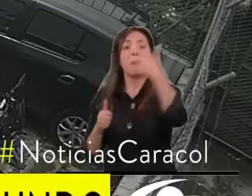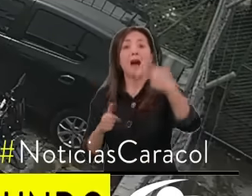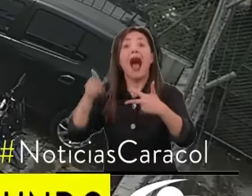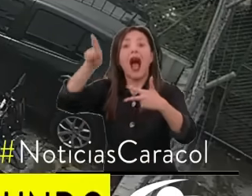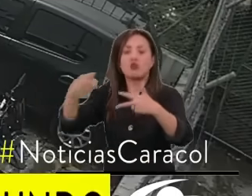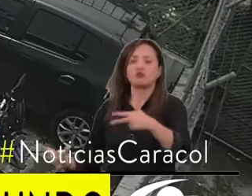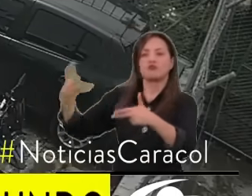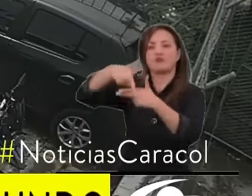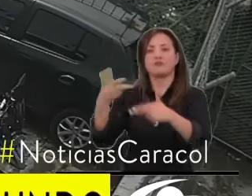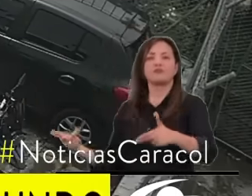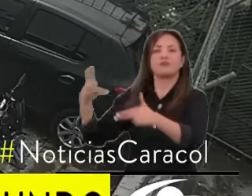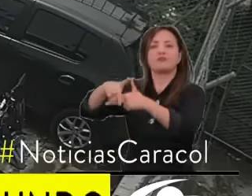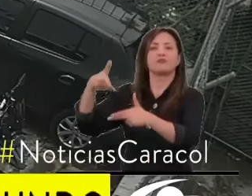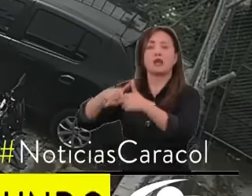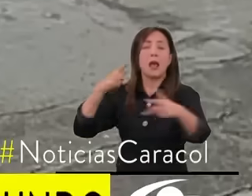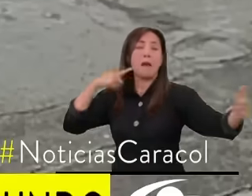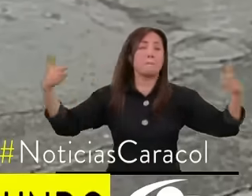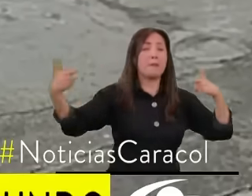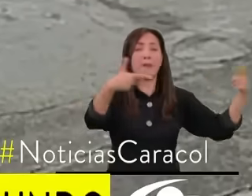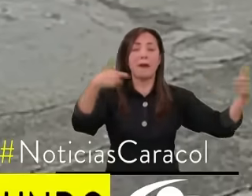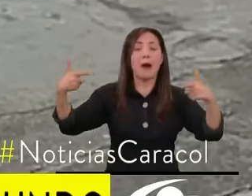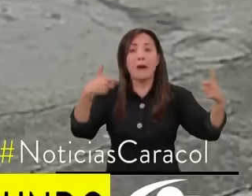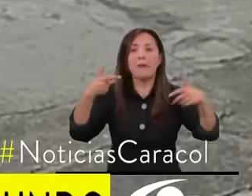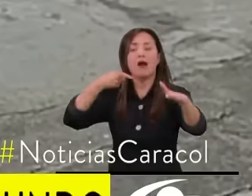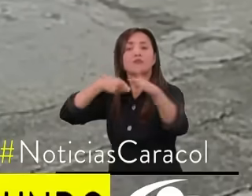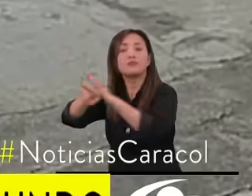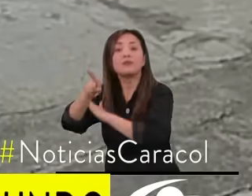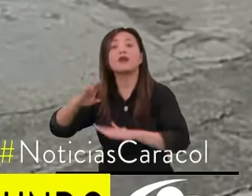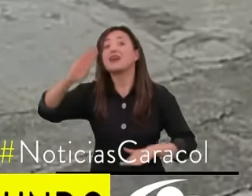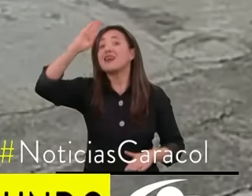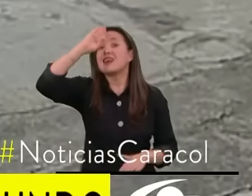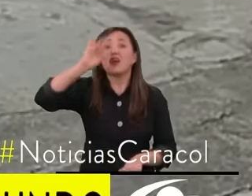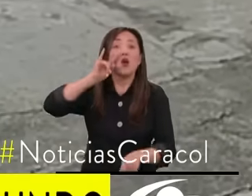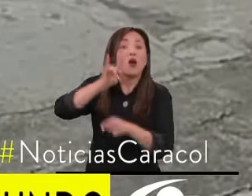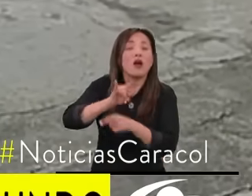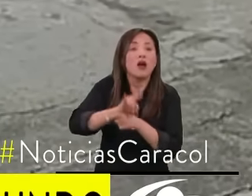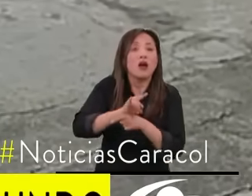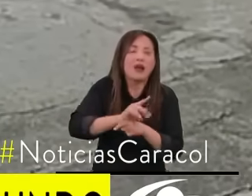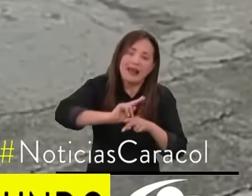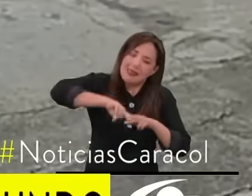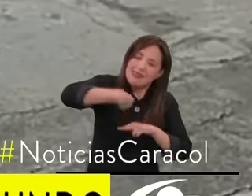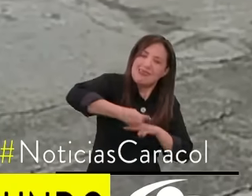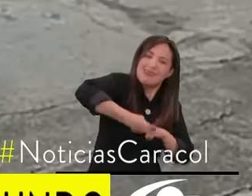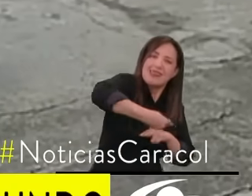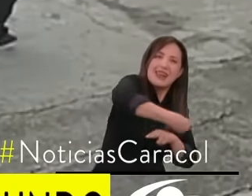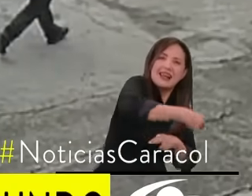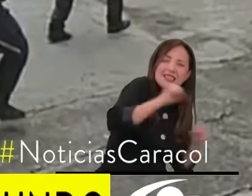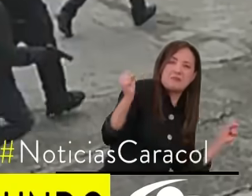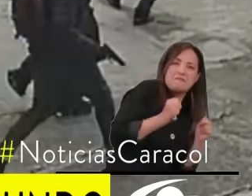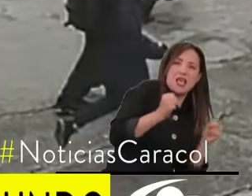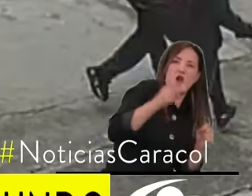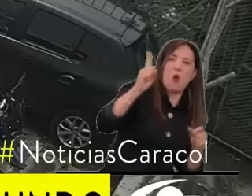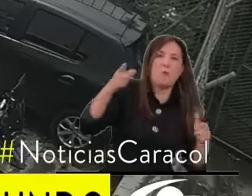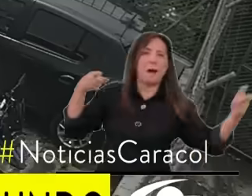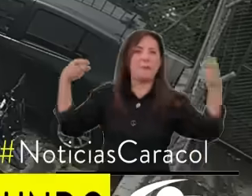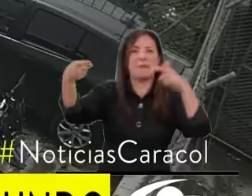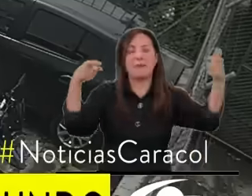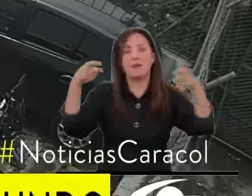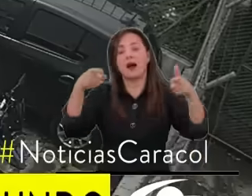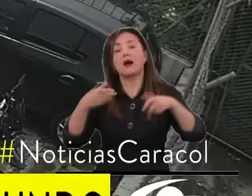disparando contra los uniformados, luego 16 motos pasan frente al lugar alguna